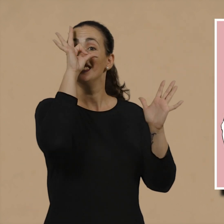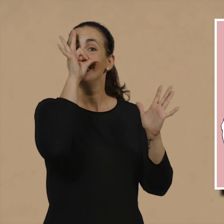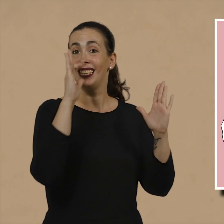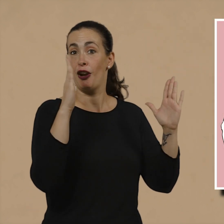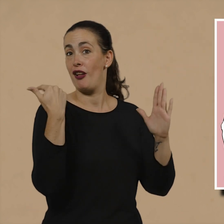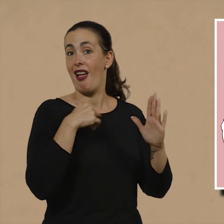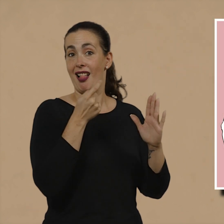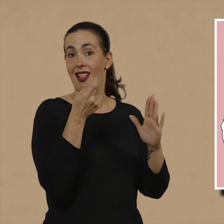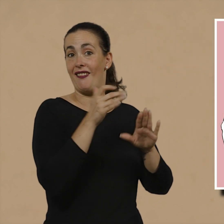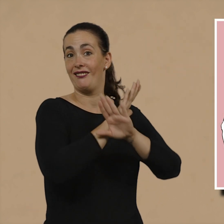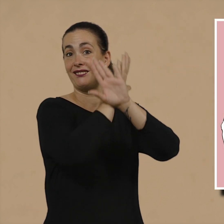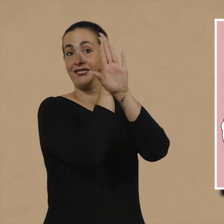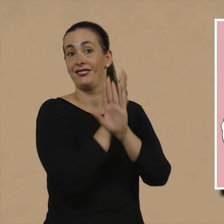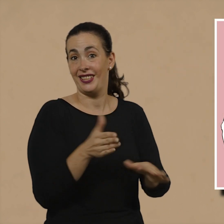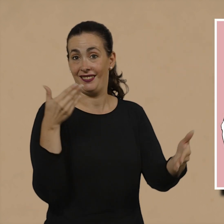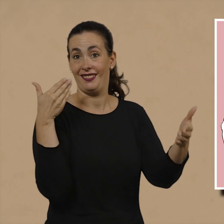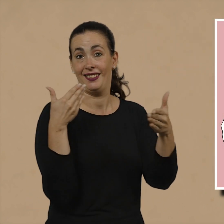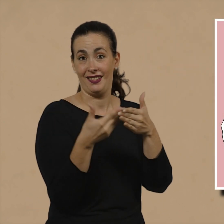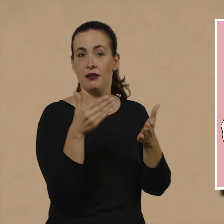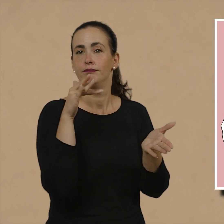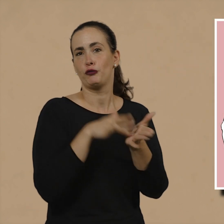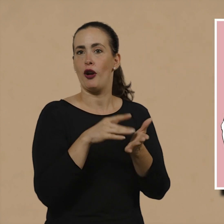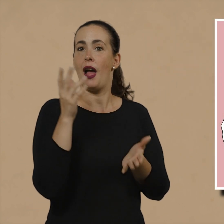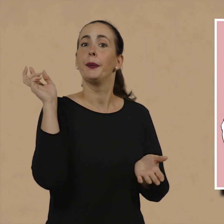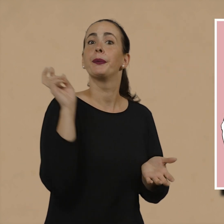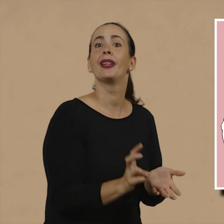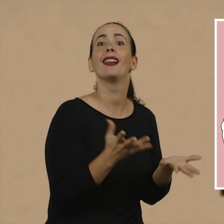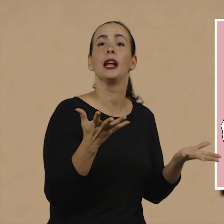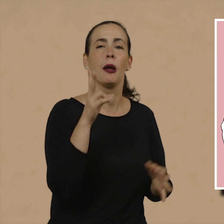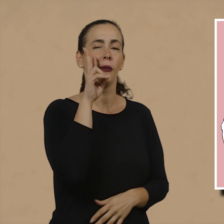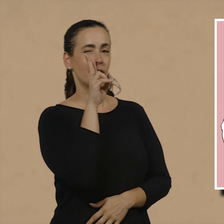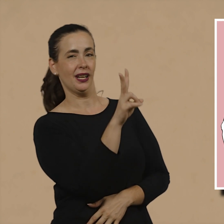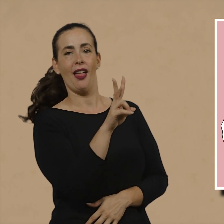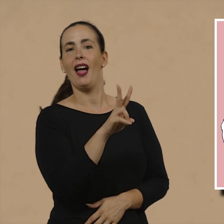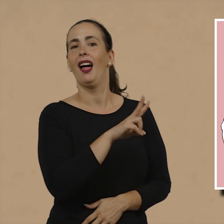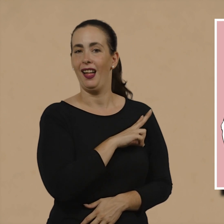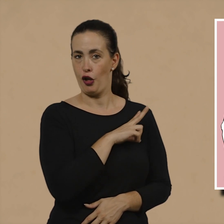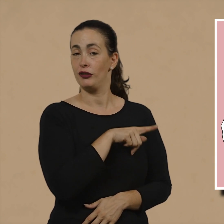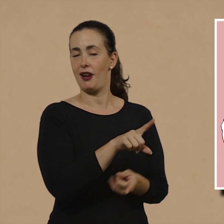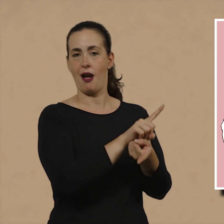Amb el fi de segle arriba el gir de la mirada eròtica, la veu de les dones